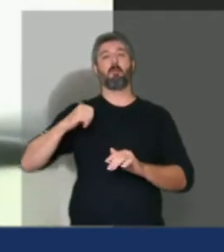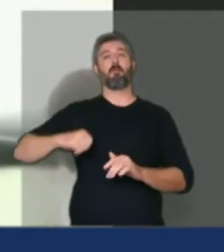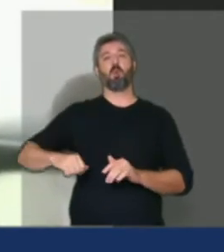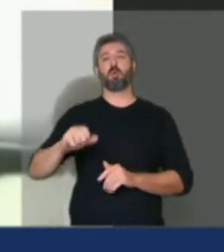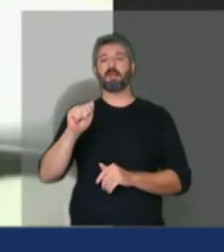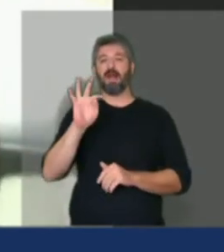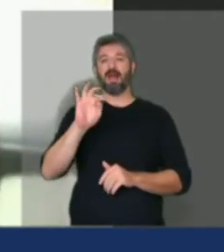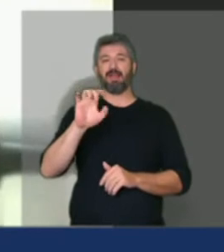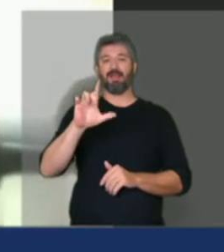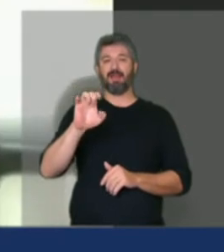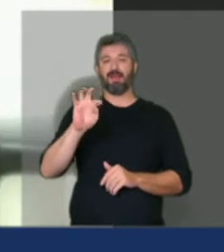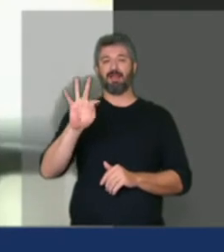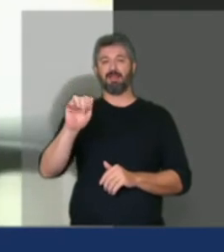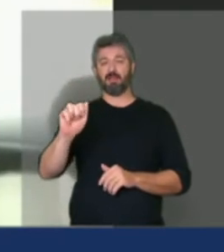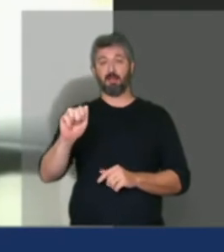PROGRAMA CRIADO PELO NOSSO